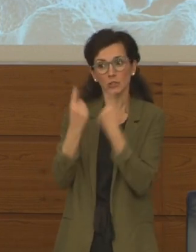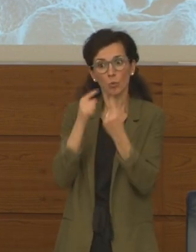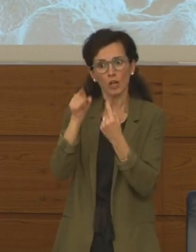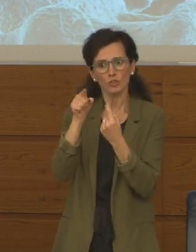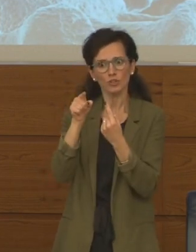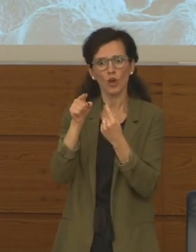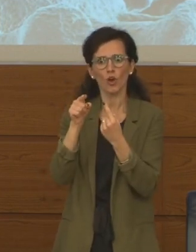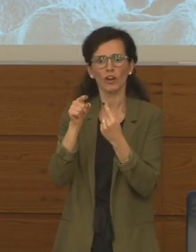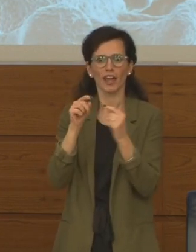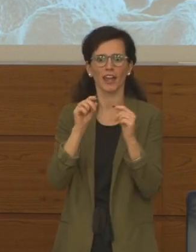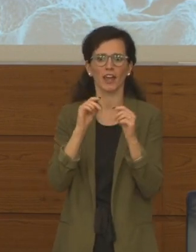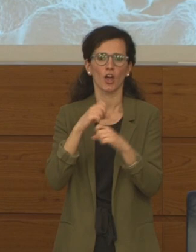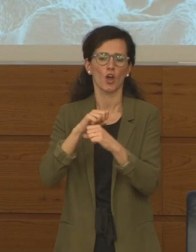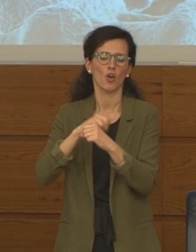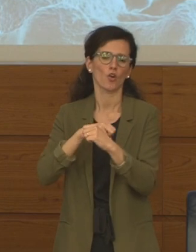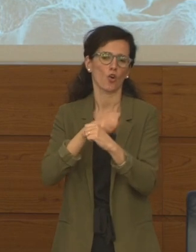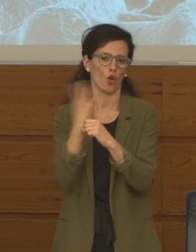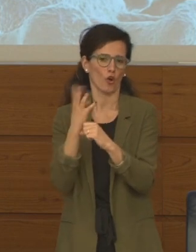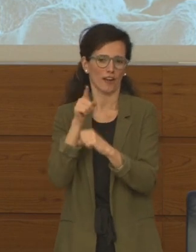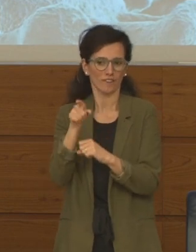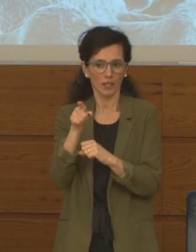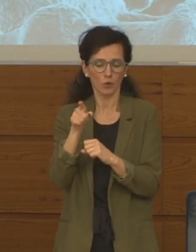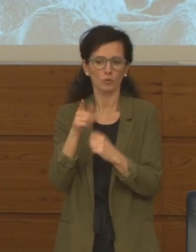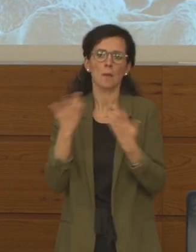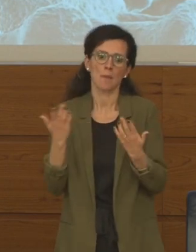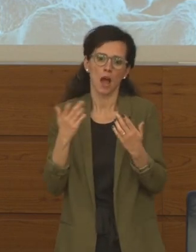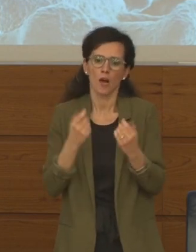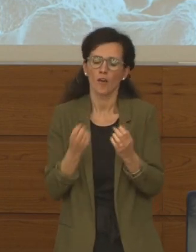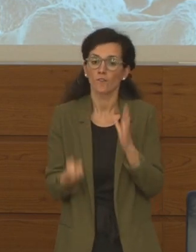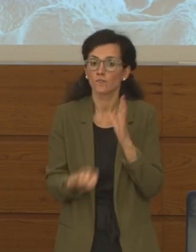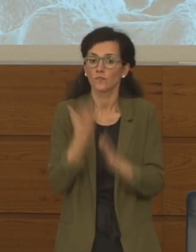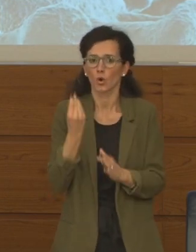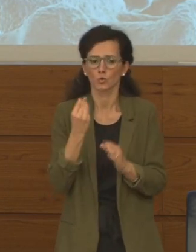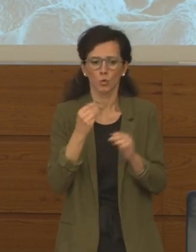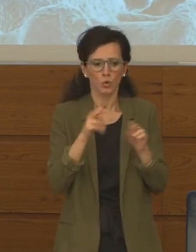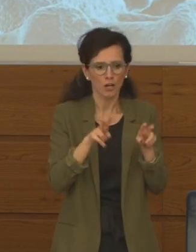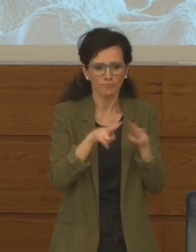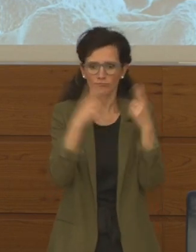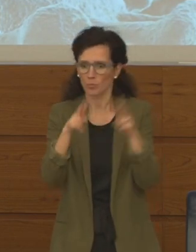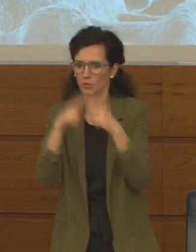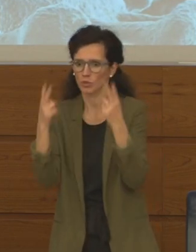riconducibili per fortuna sono tracciabili e riconducibili alla zona